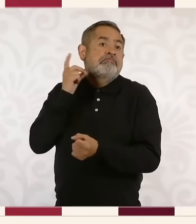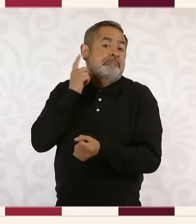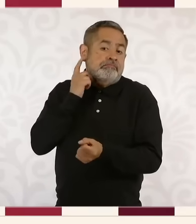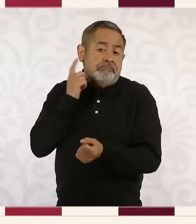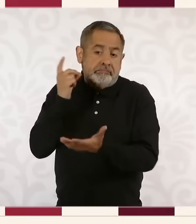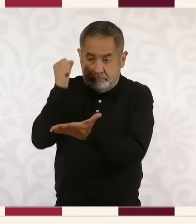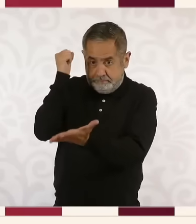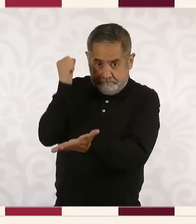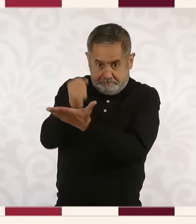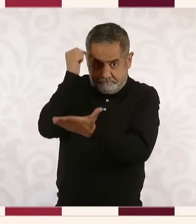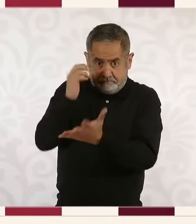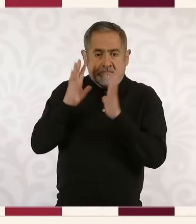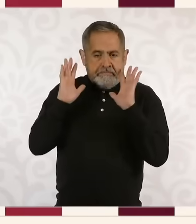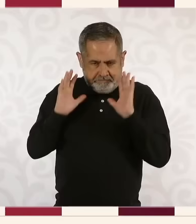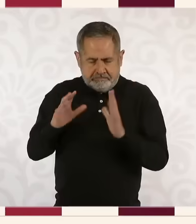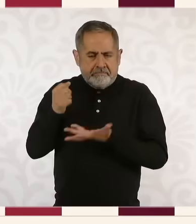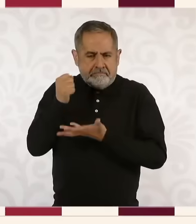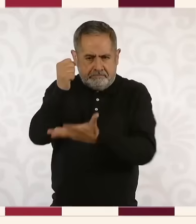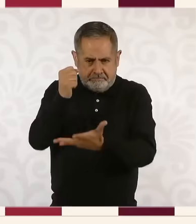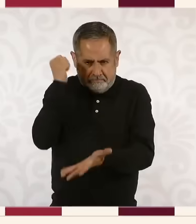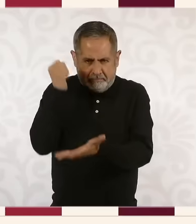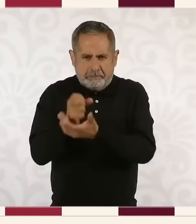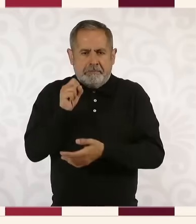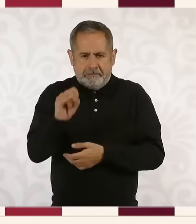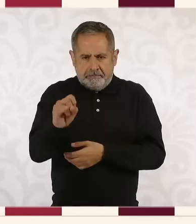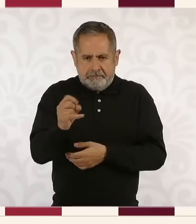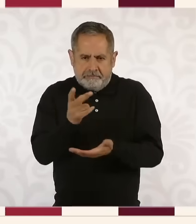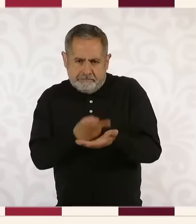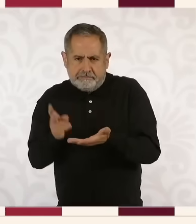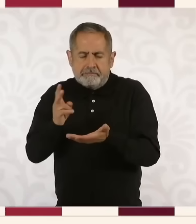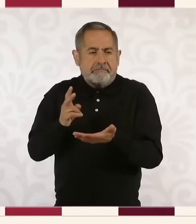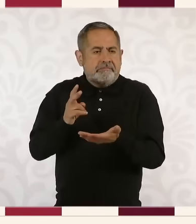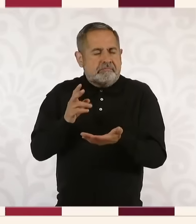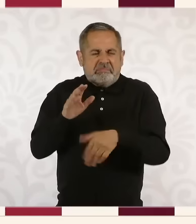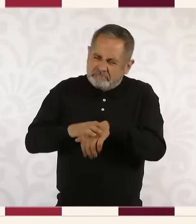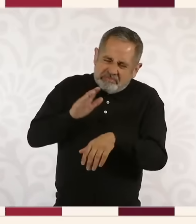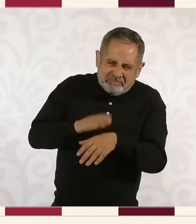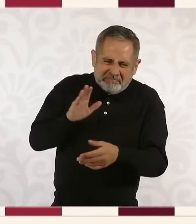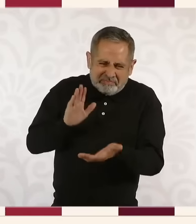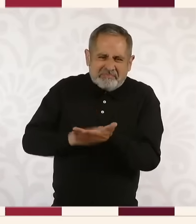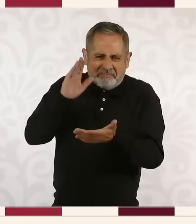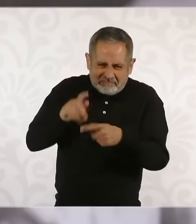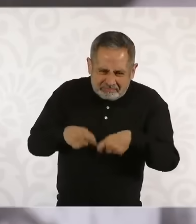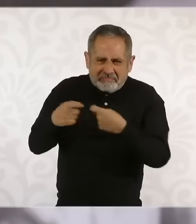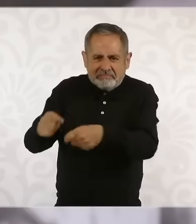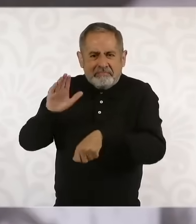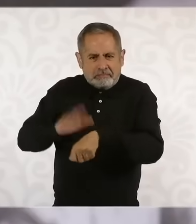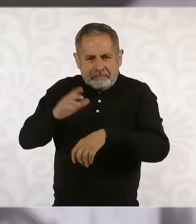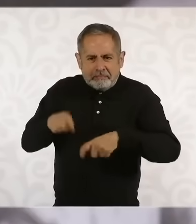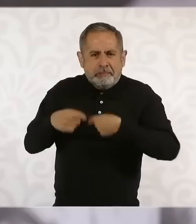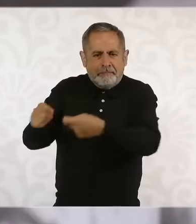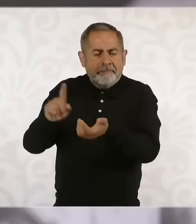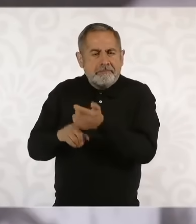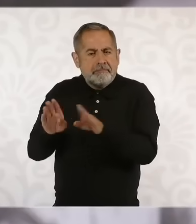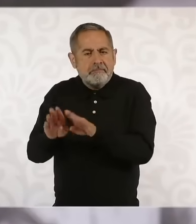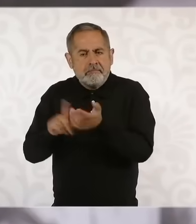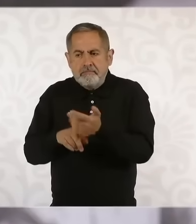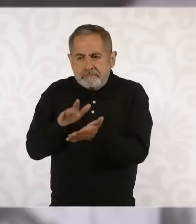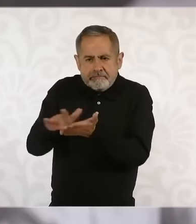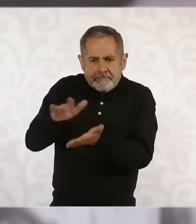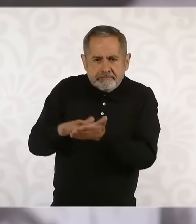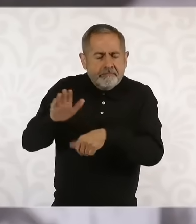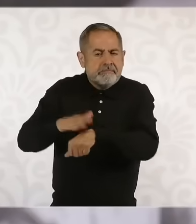eh que votan el presupuesto porque ha cumplido eh con la Constitución de que se eh siempre haya más